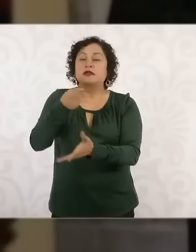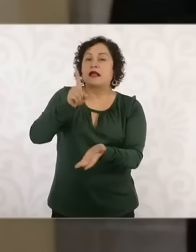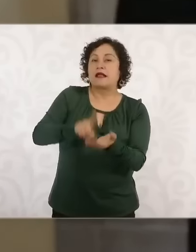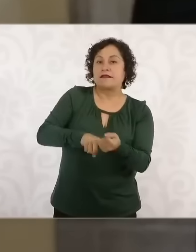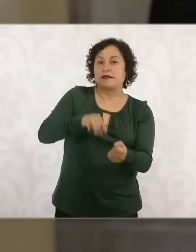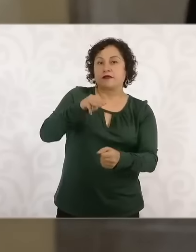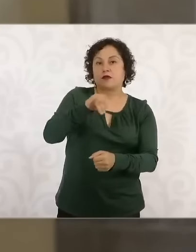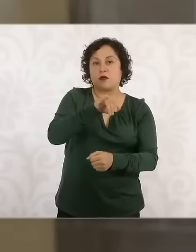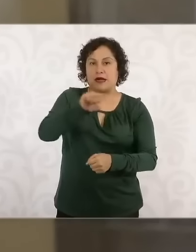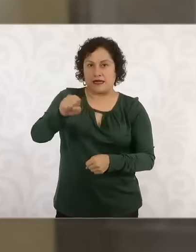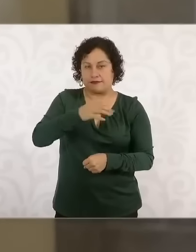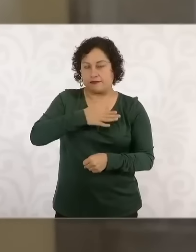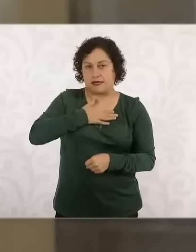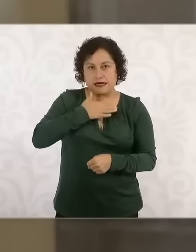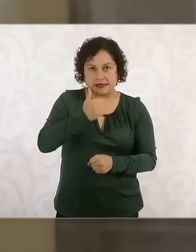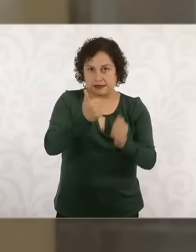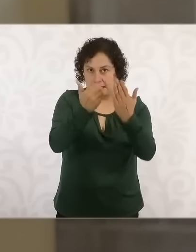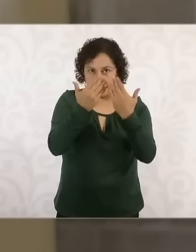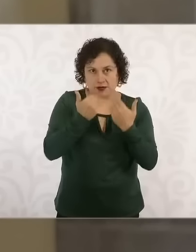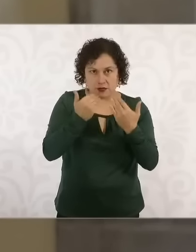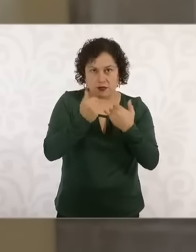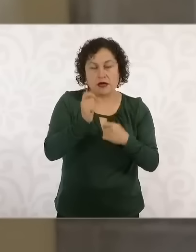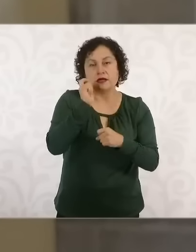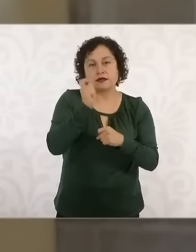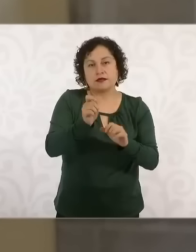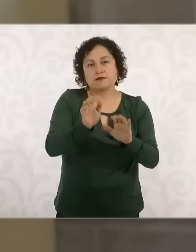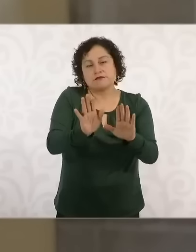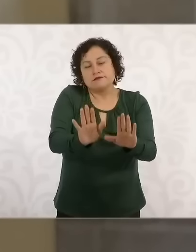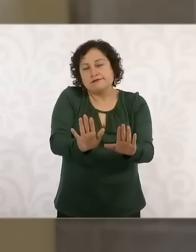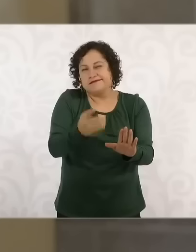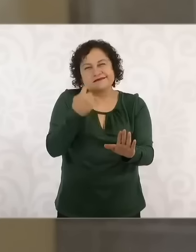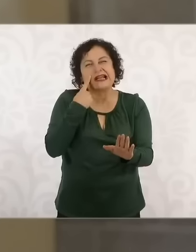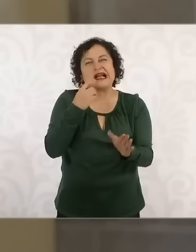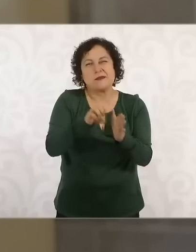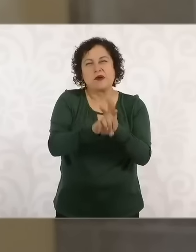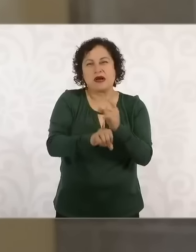las demás instituciones son a nivel nacional. Bueno, todas son a nivel nacional, salvo estos